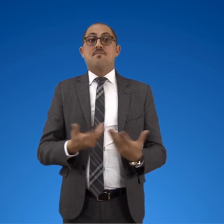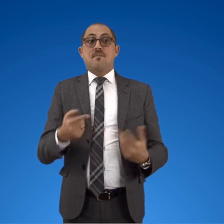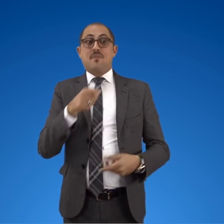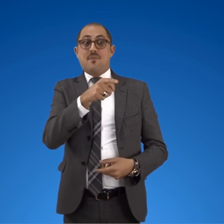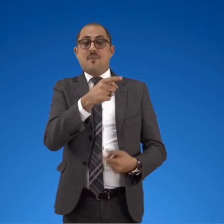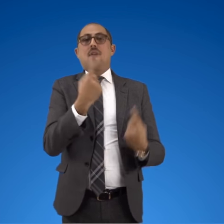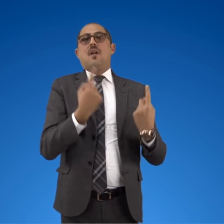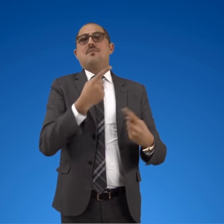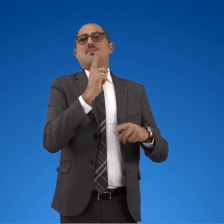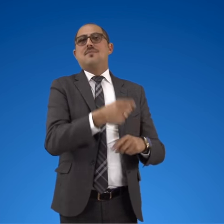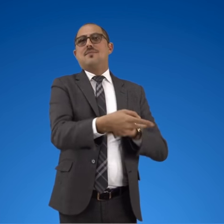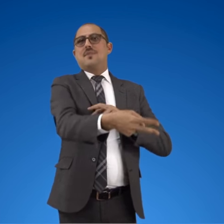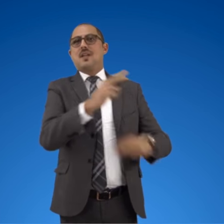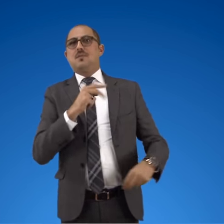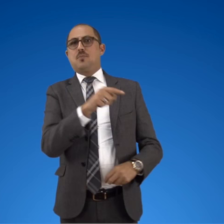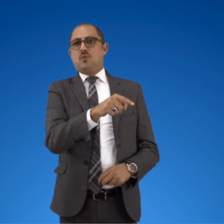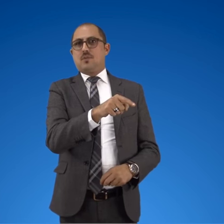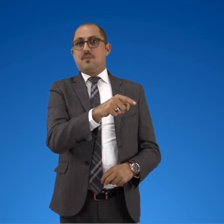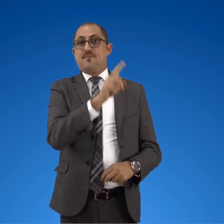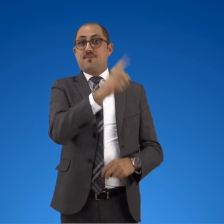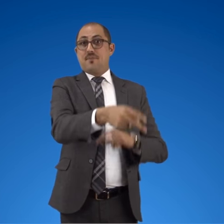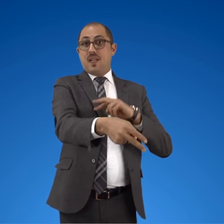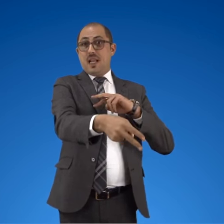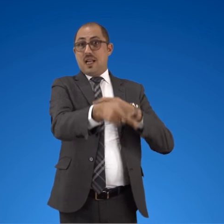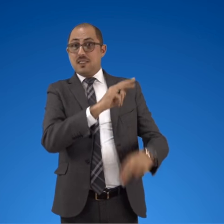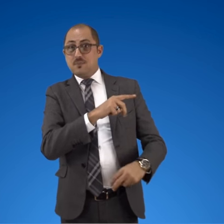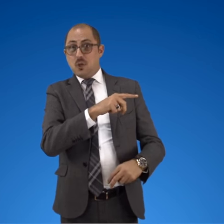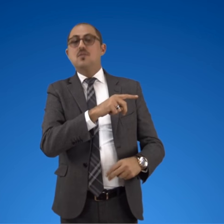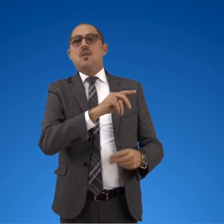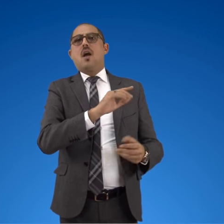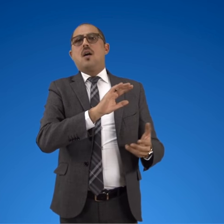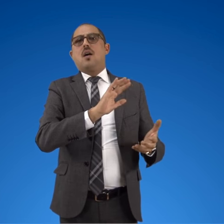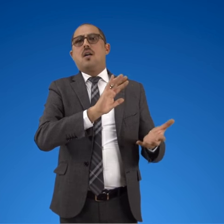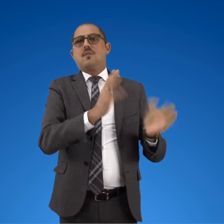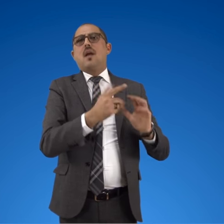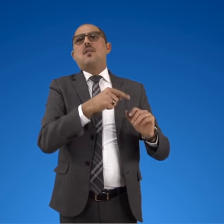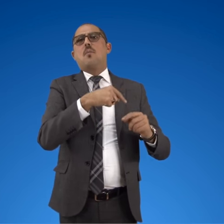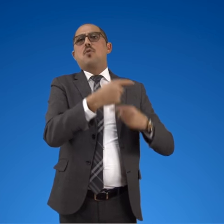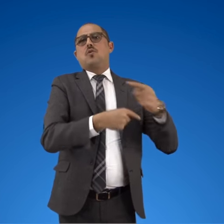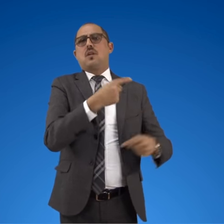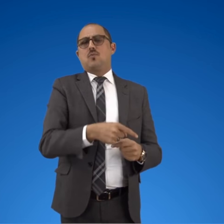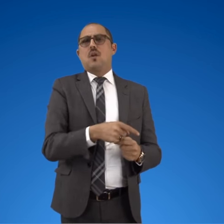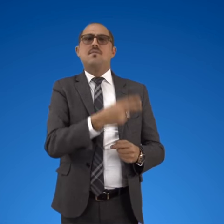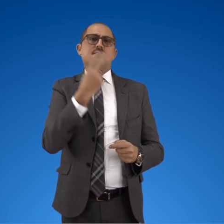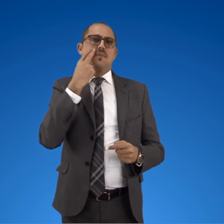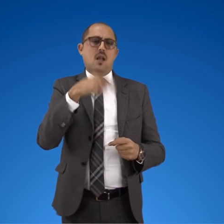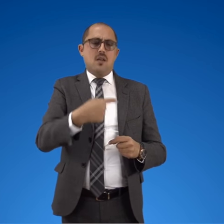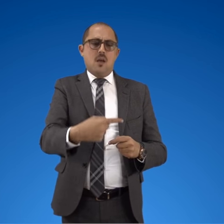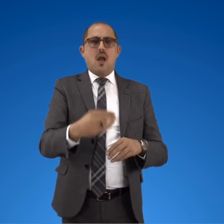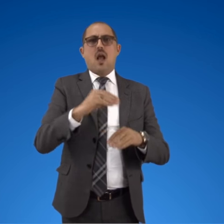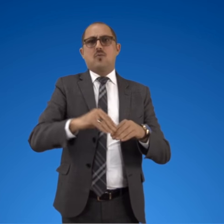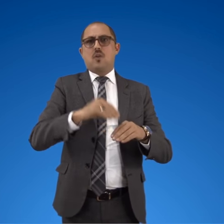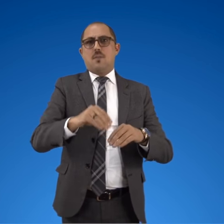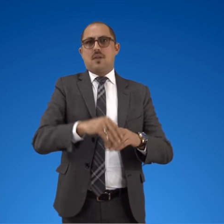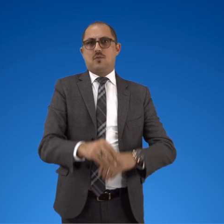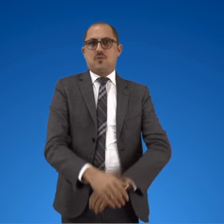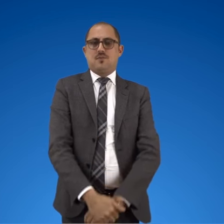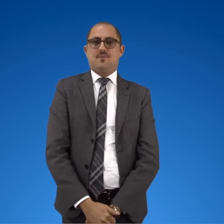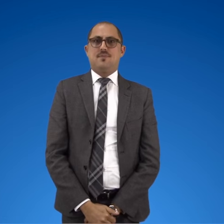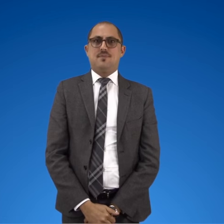Attendiamo la risposta prima di procedere. Seguiranno aggiornamenti...